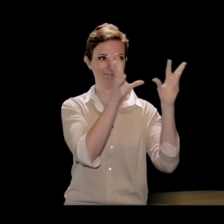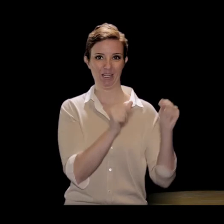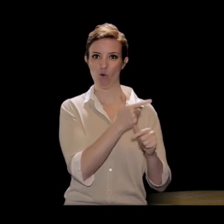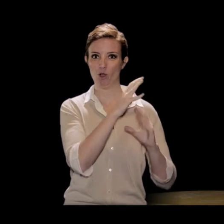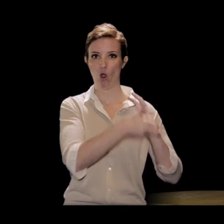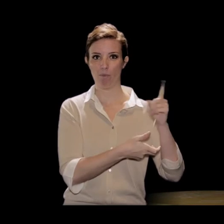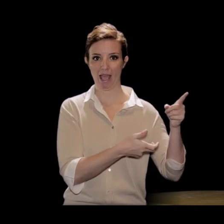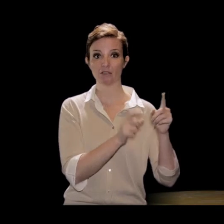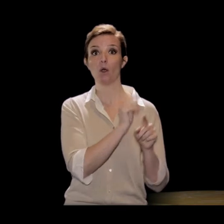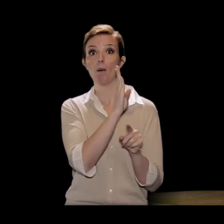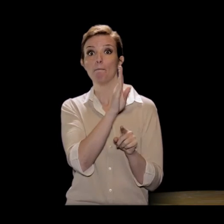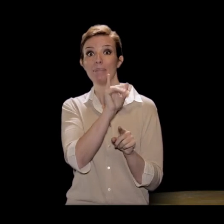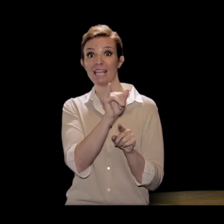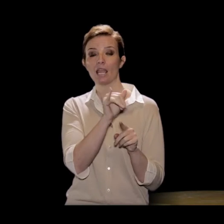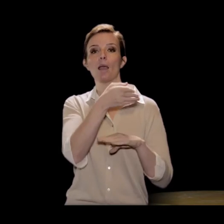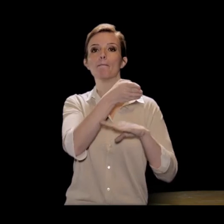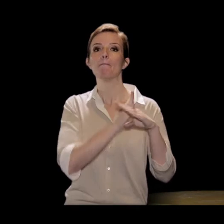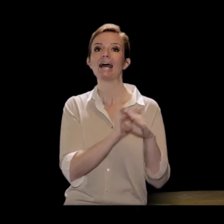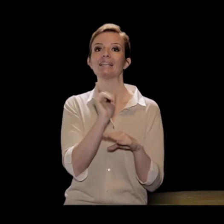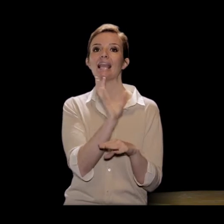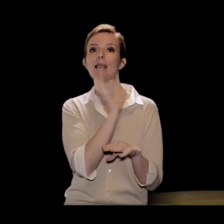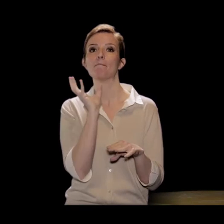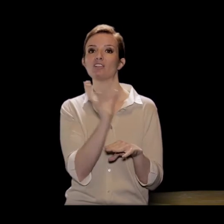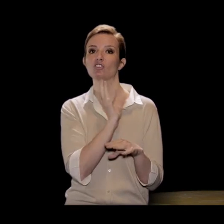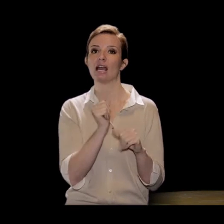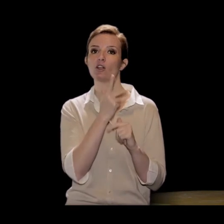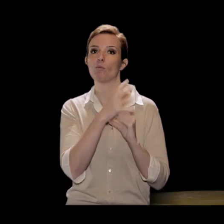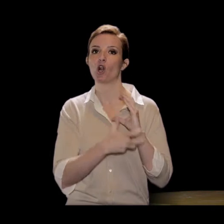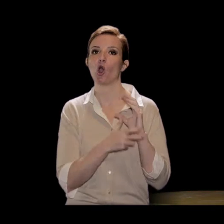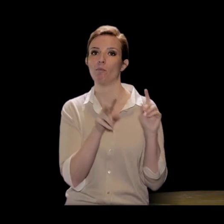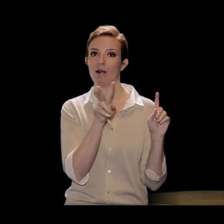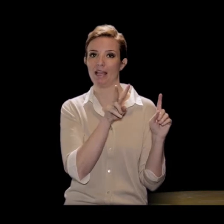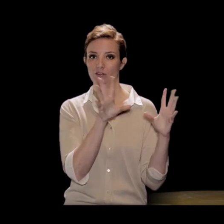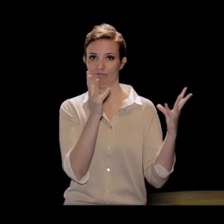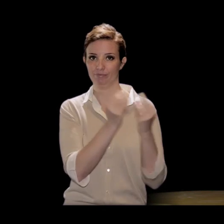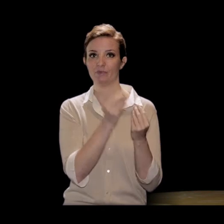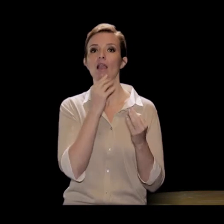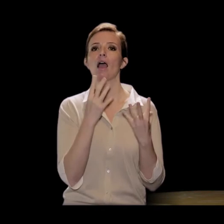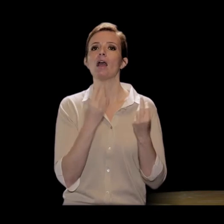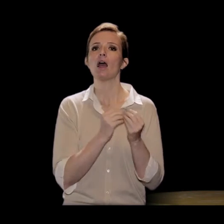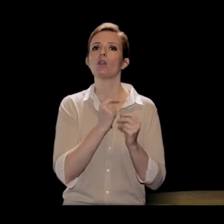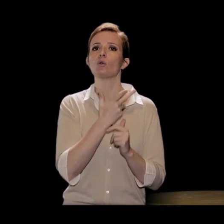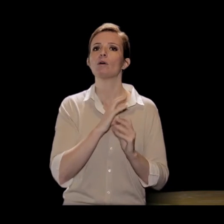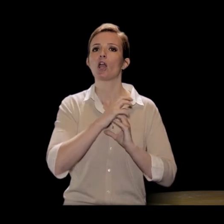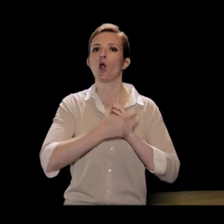bᵢ si chiama parte immaginaria del numero complesso. L'insieme dei numeri complessi, come già introdotto nella prima lezione,